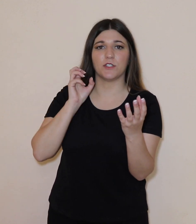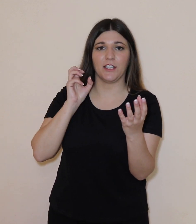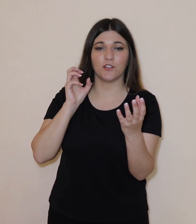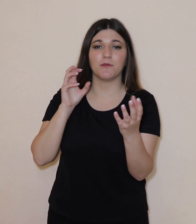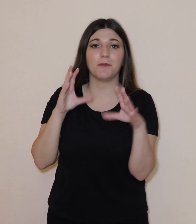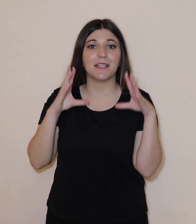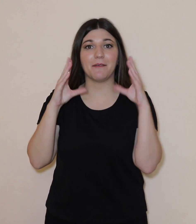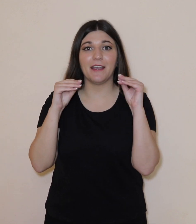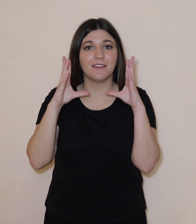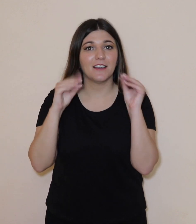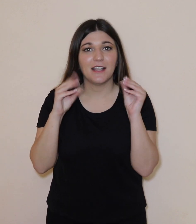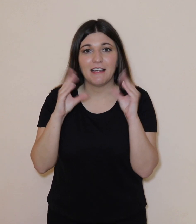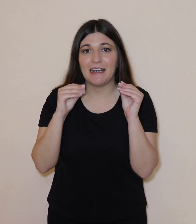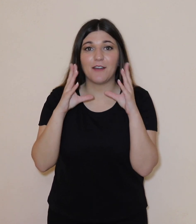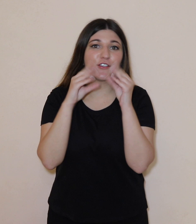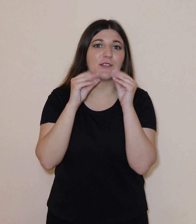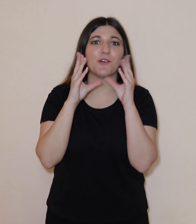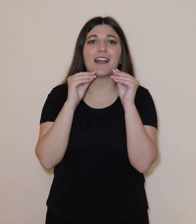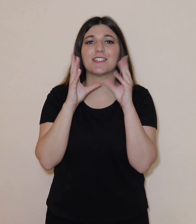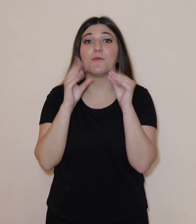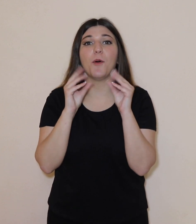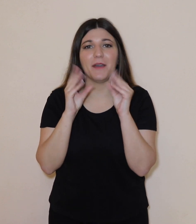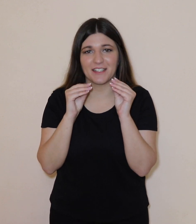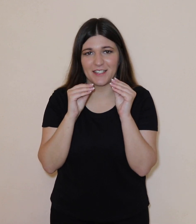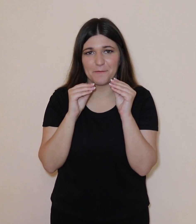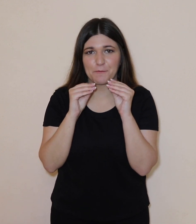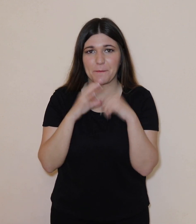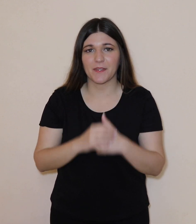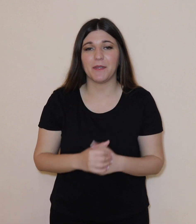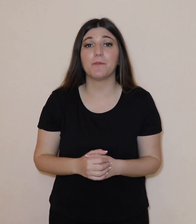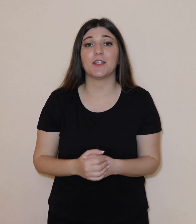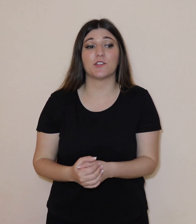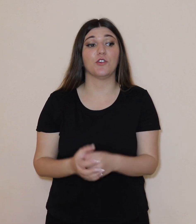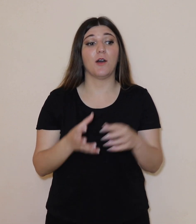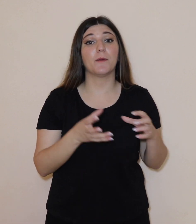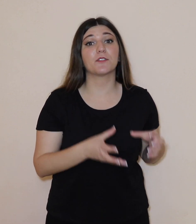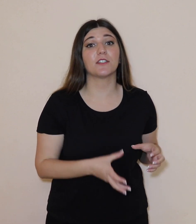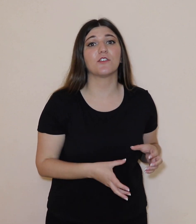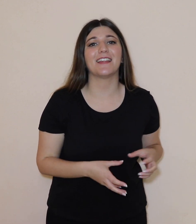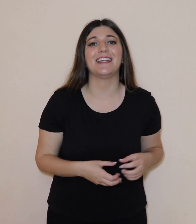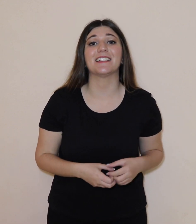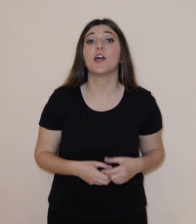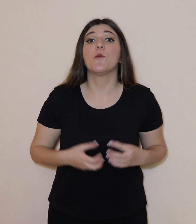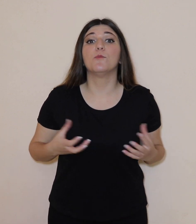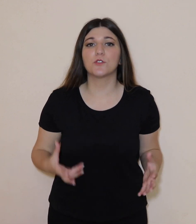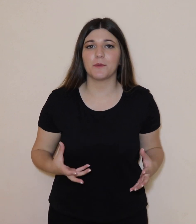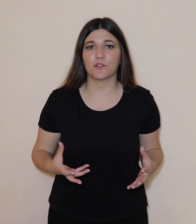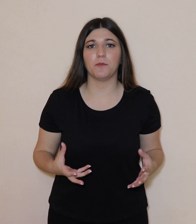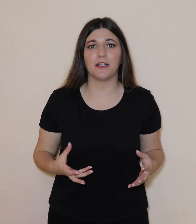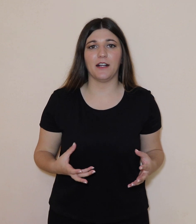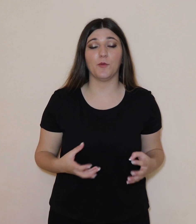simplemente ve labios y bocas moverse. Bie. Por eso una persona sorda le es mucho más complicado